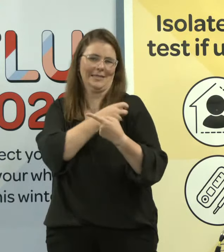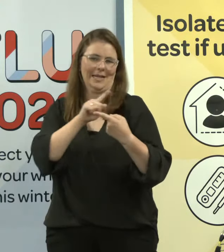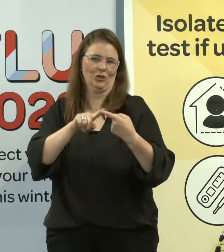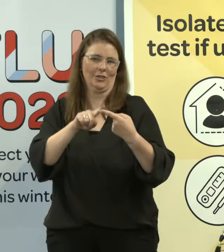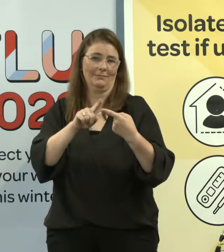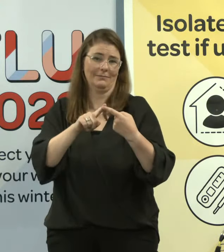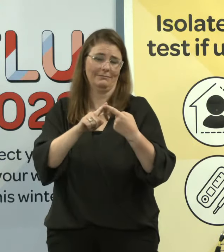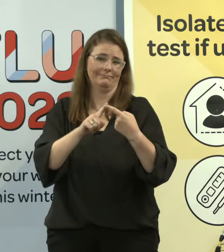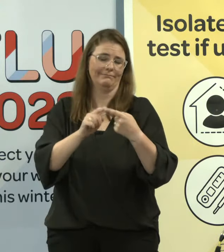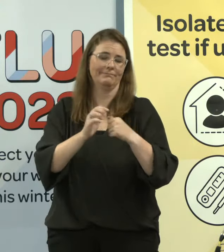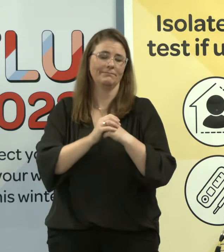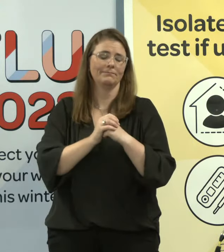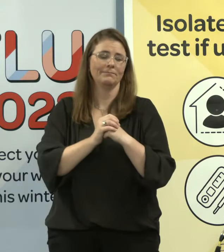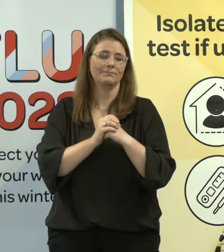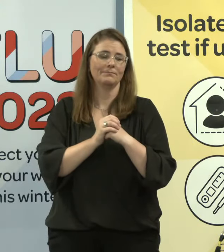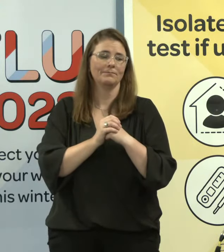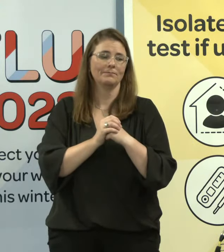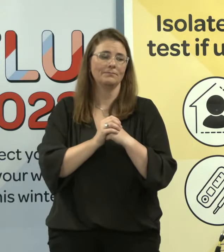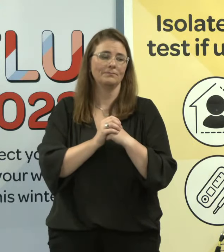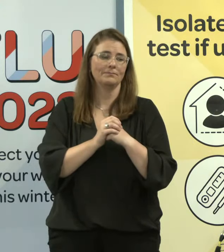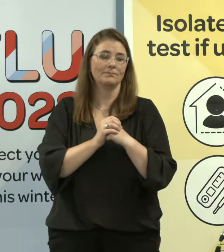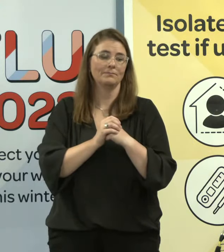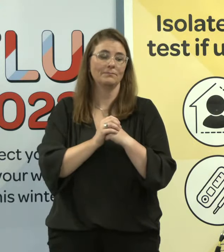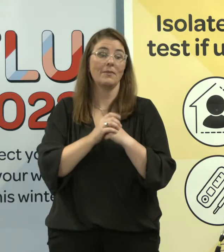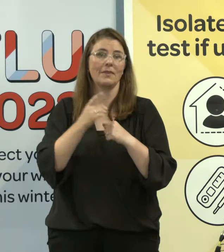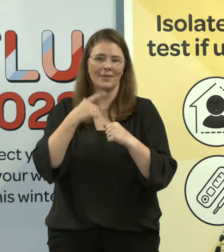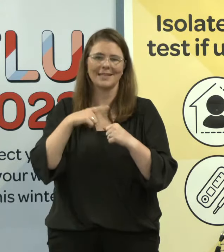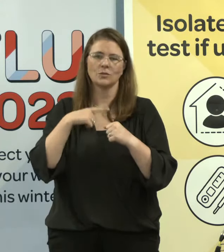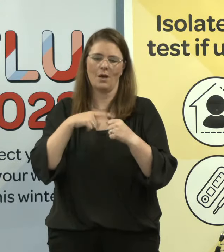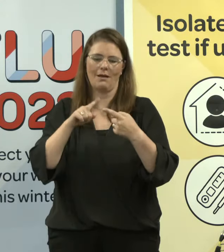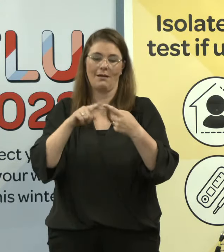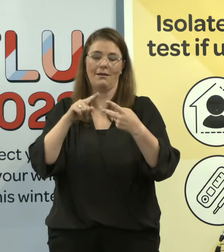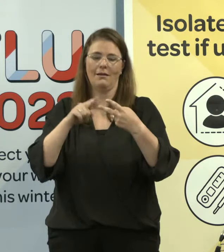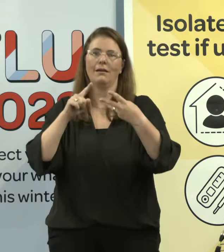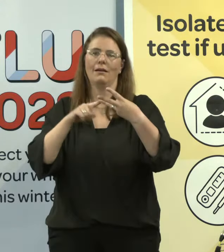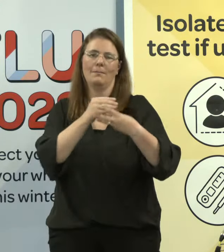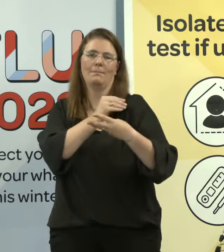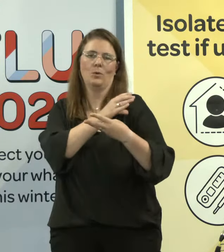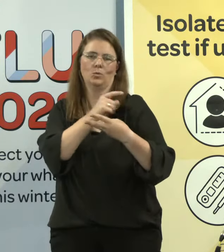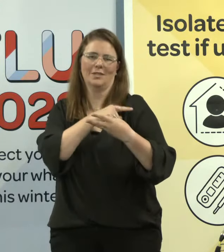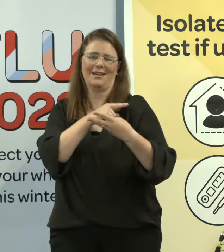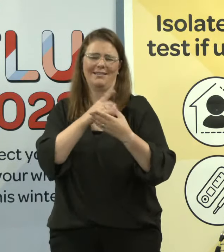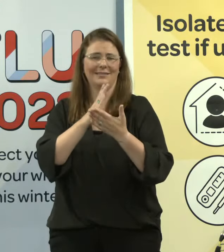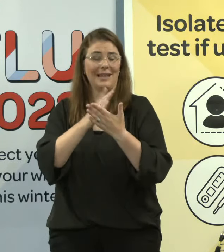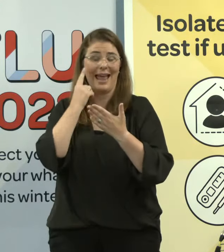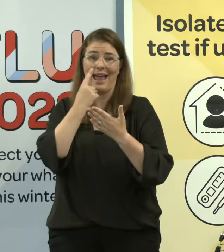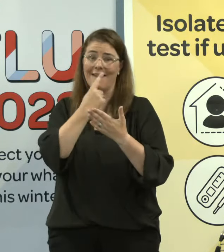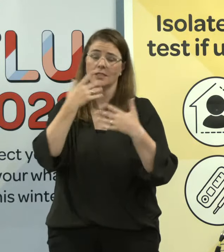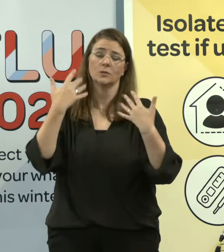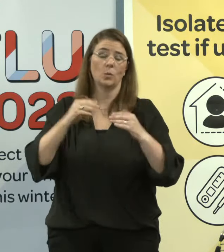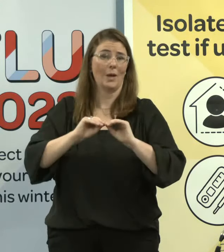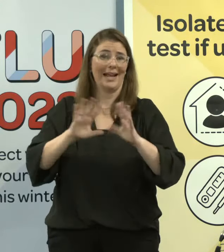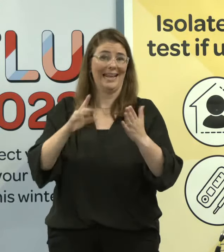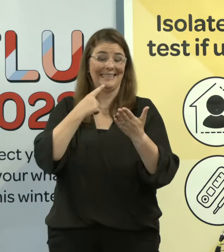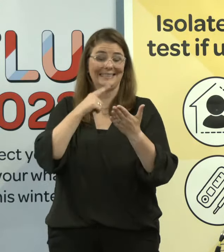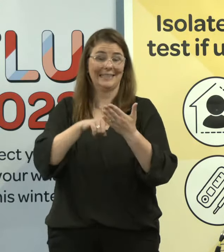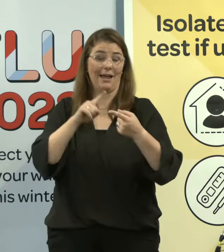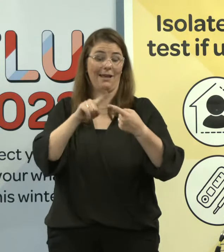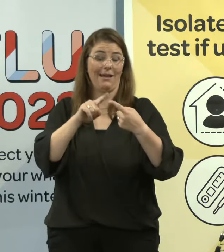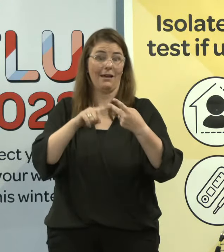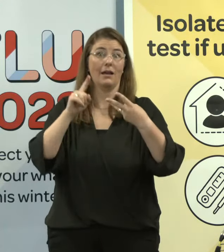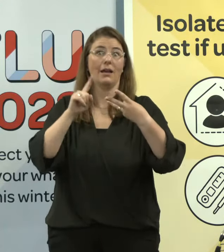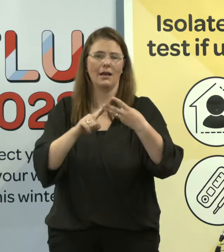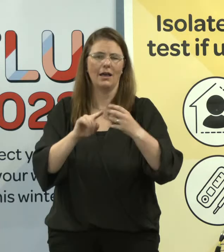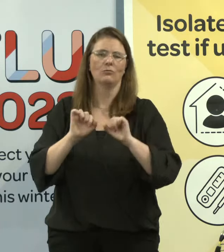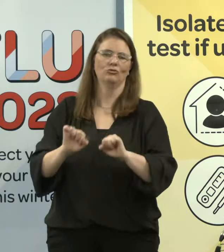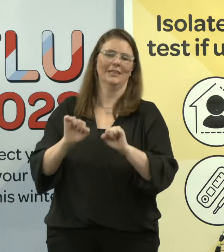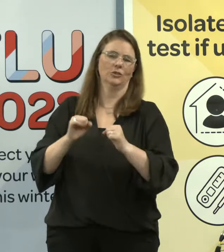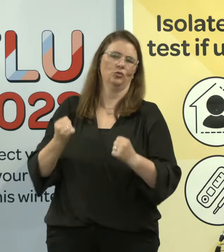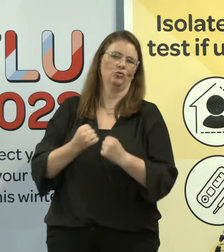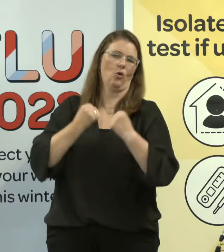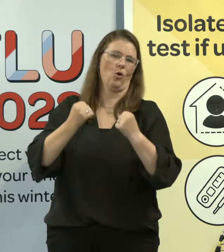whakahaere. A ko te kano kano te